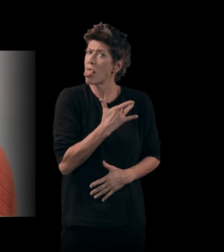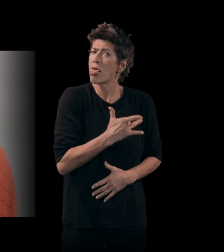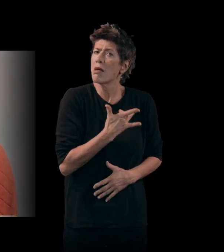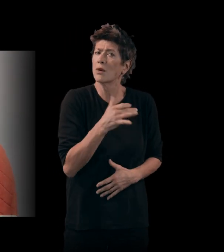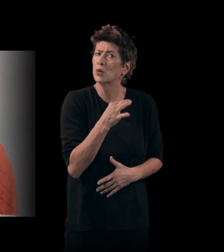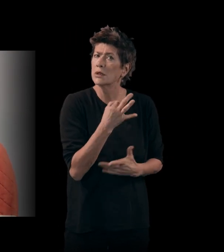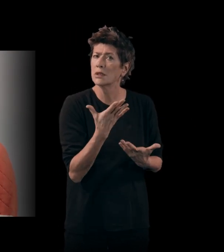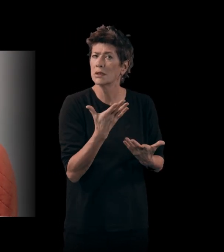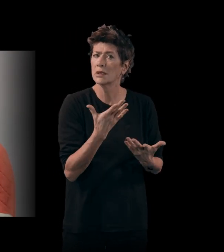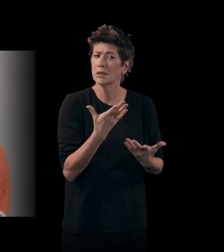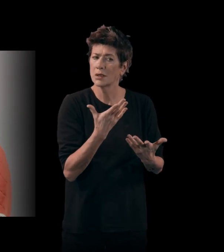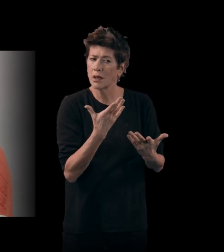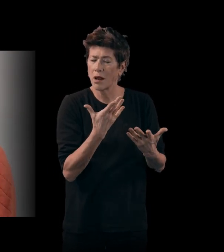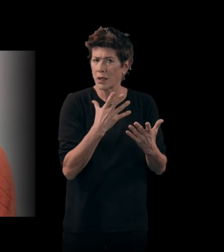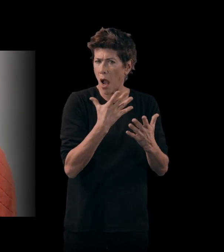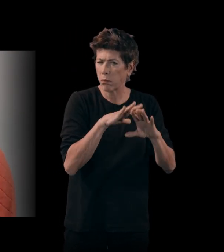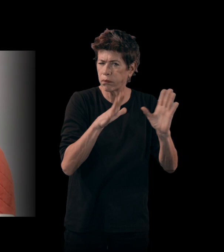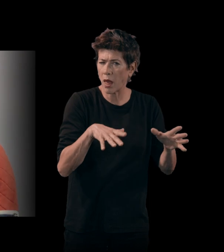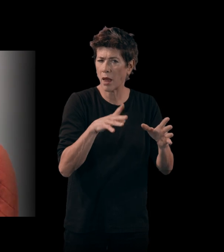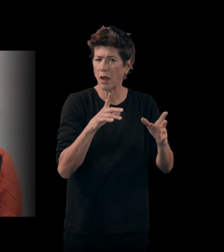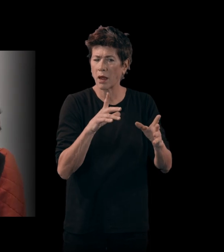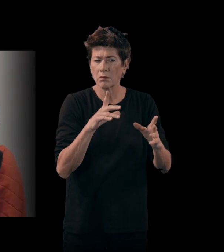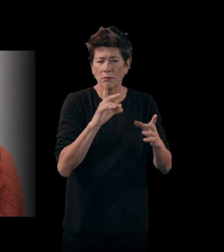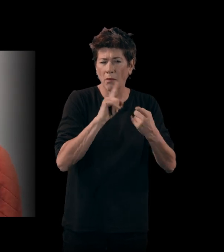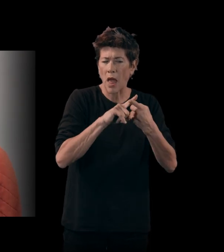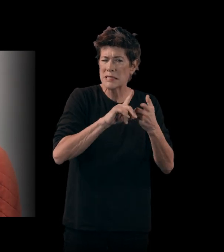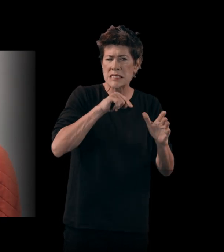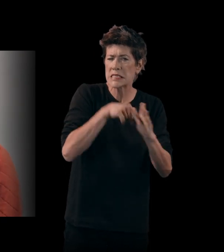J’ai pu aller au fond de plein de questions, mais ça m’avait aussi